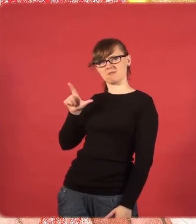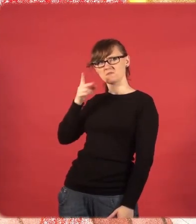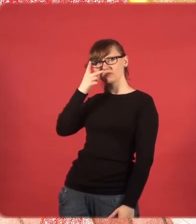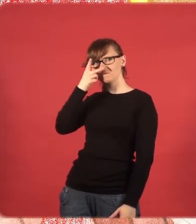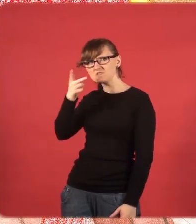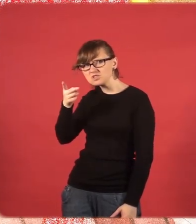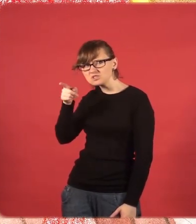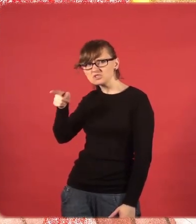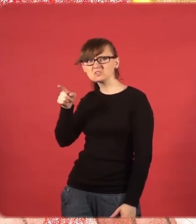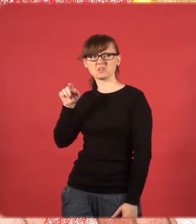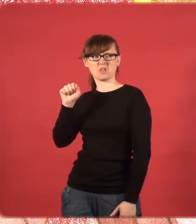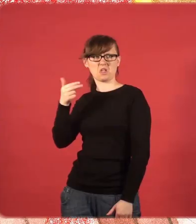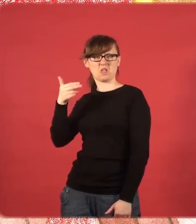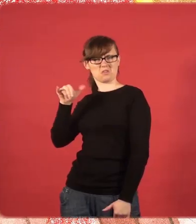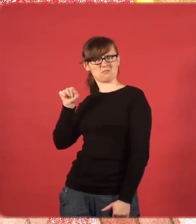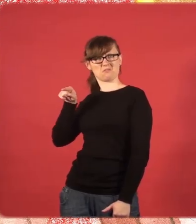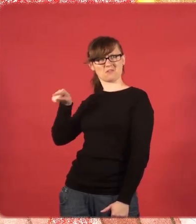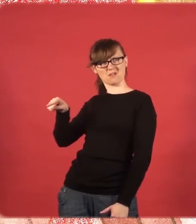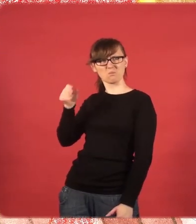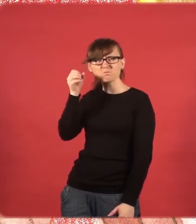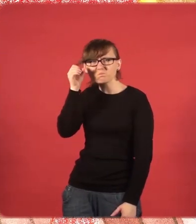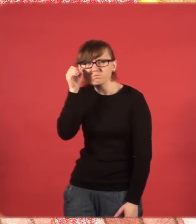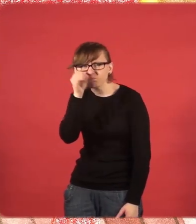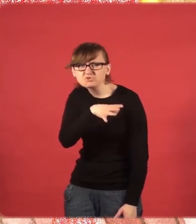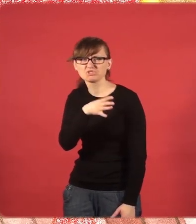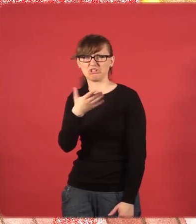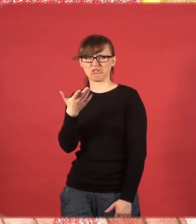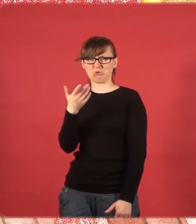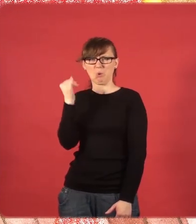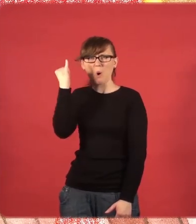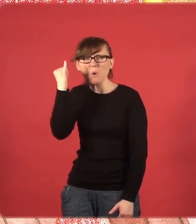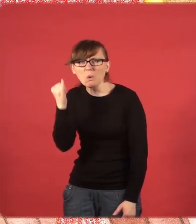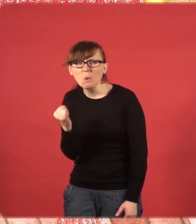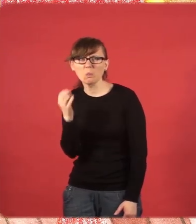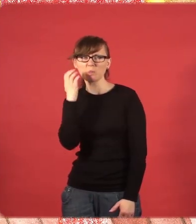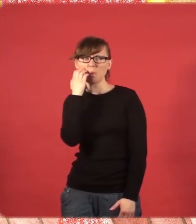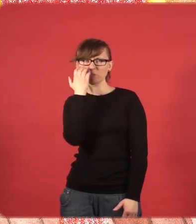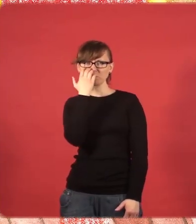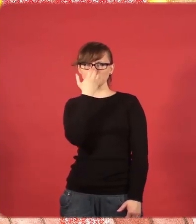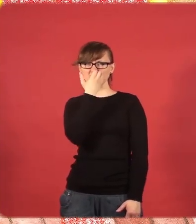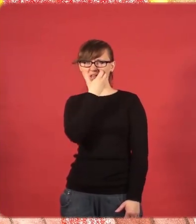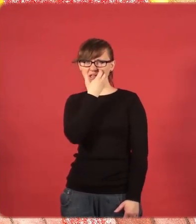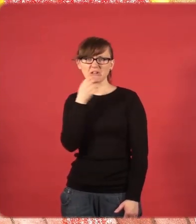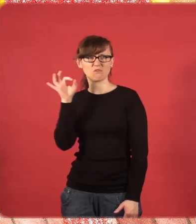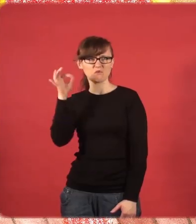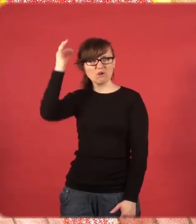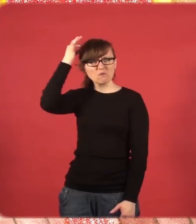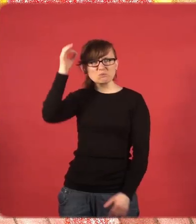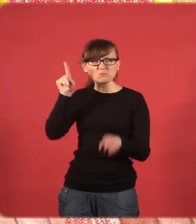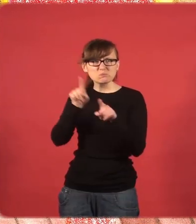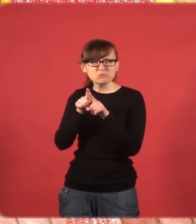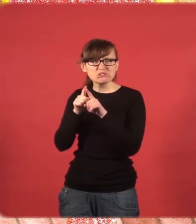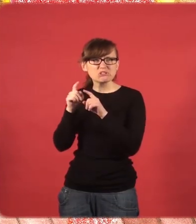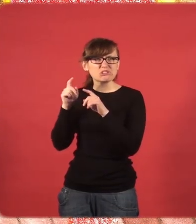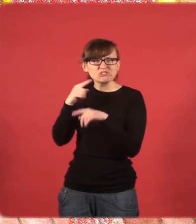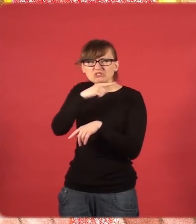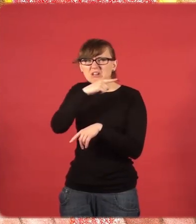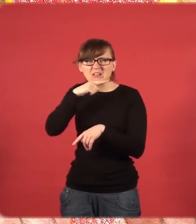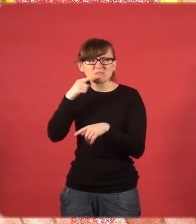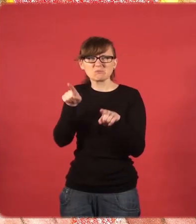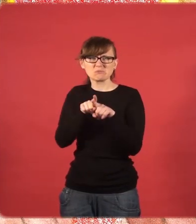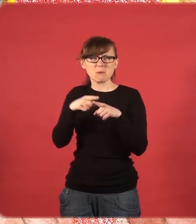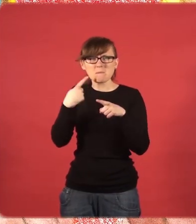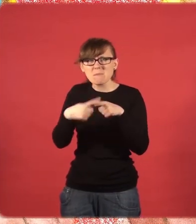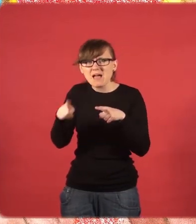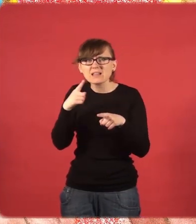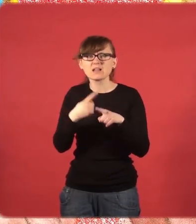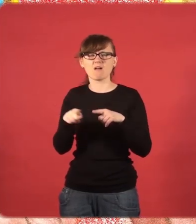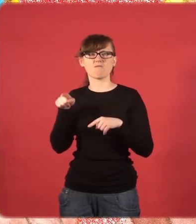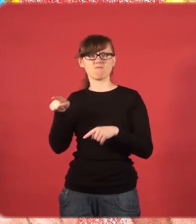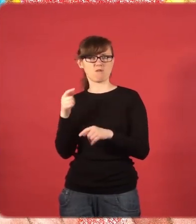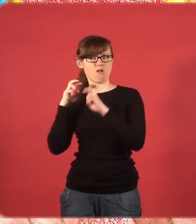Gdy zobaczyła Anię powiedziała, że dziewczynka jest brzydka,chuda, piegowata, a jej włosy są czerwone jak marchewka.